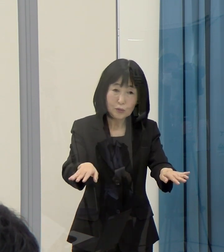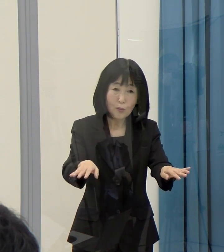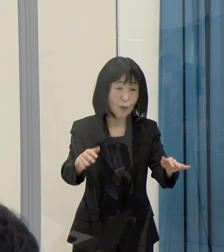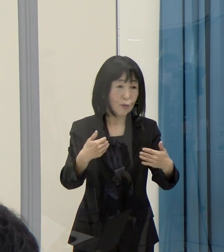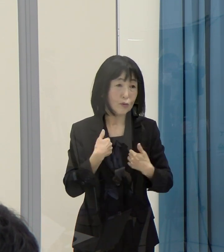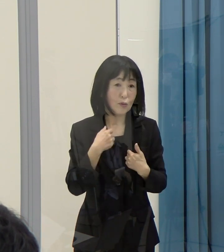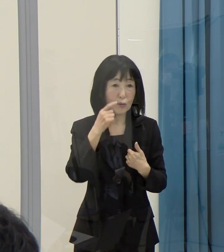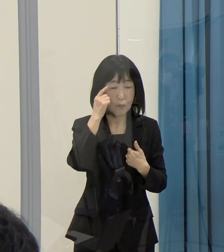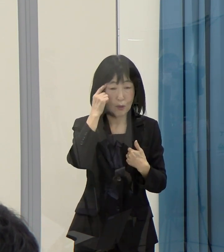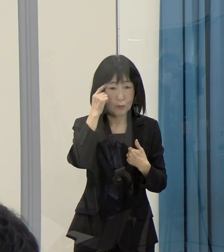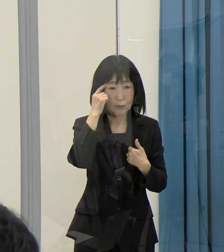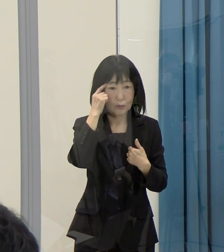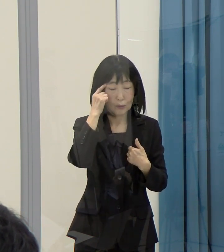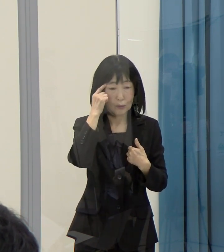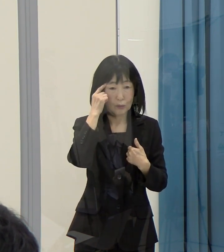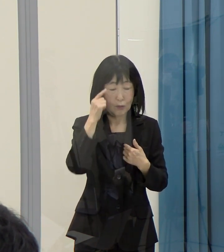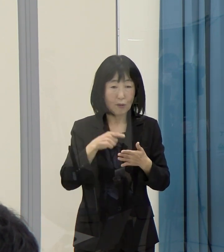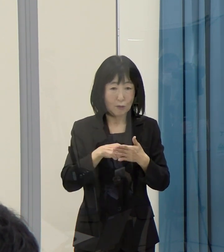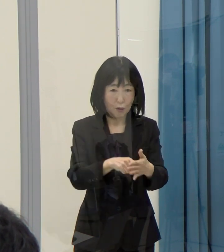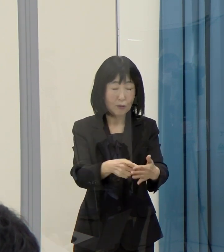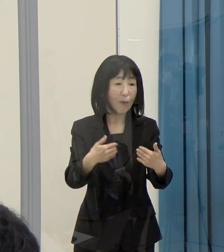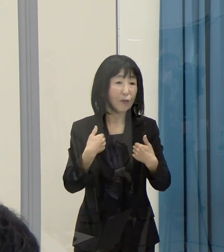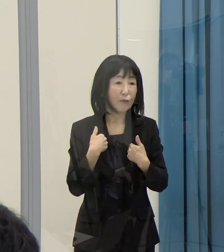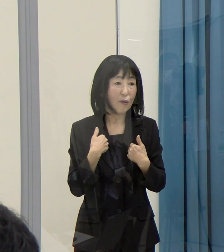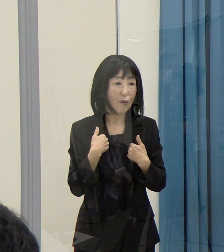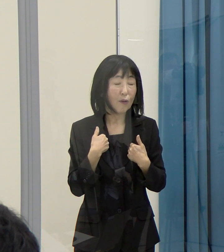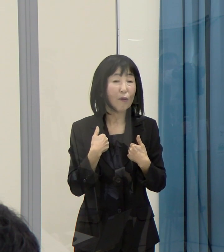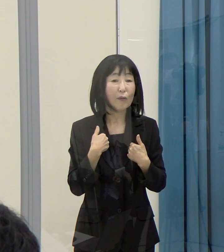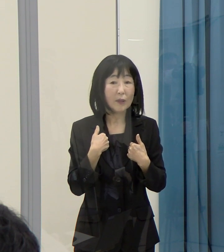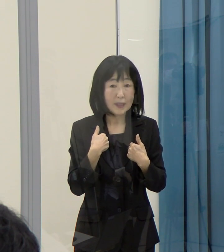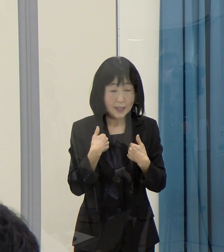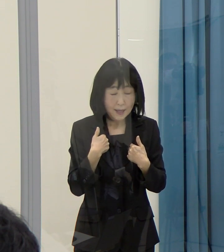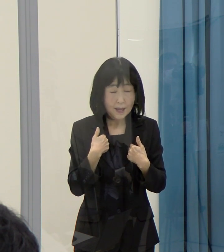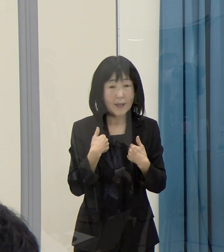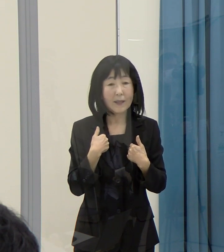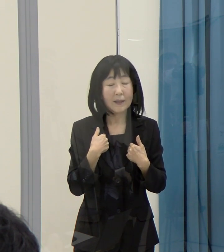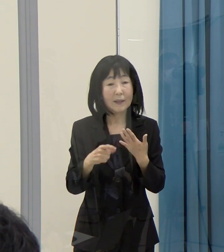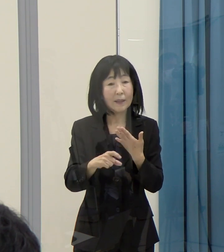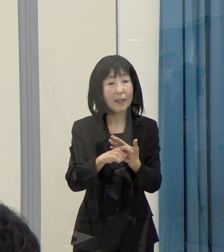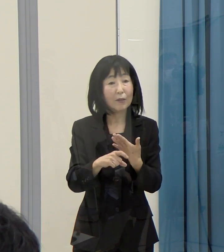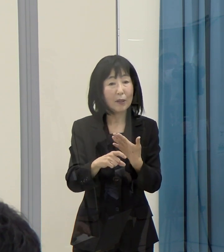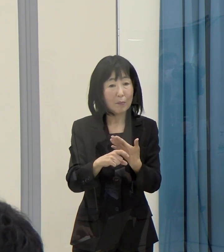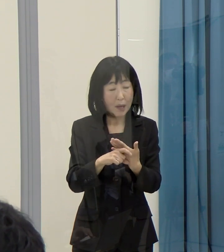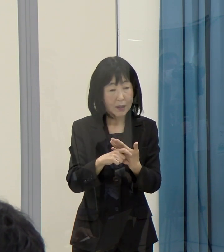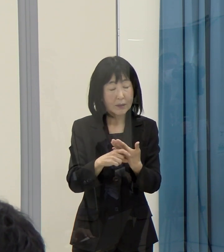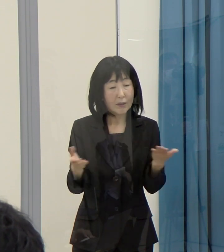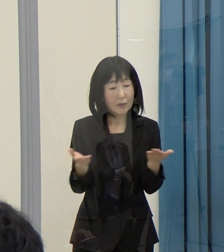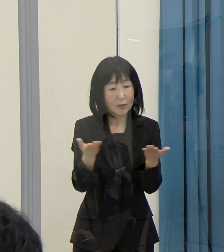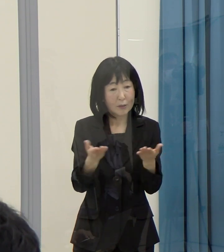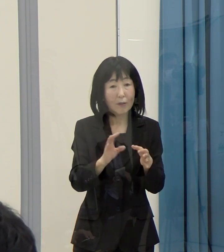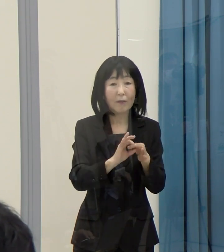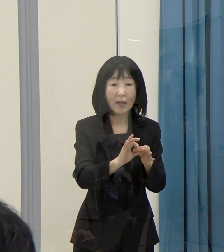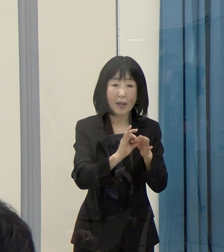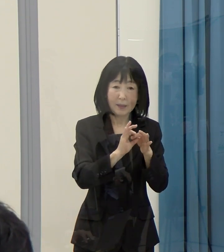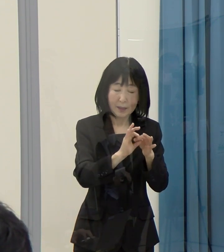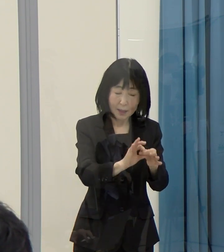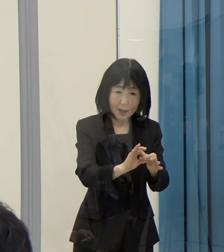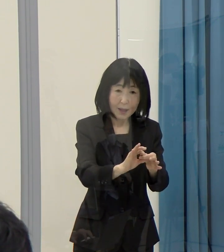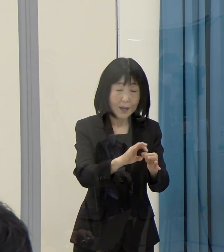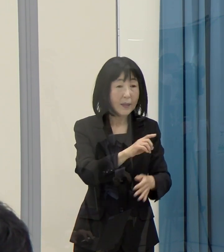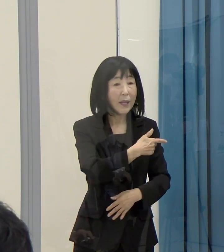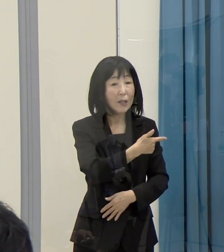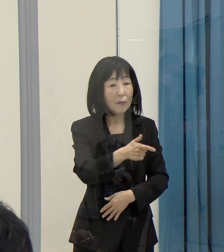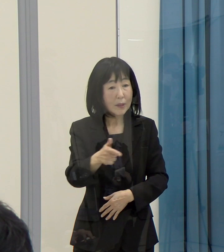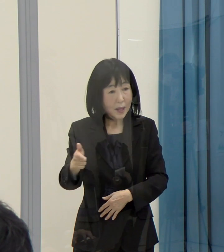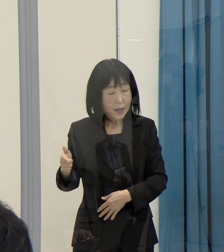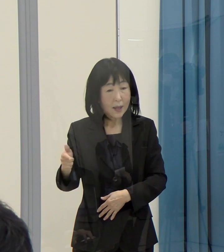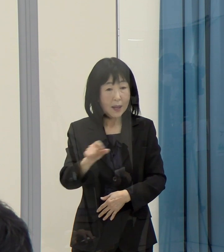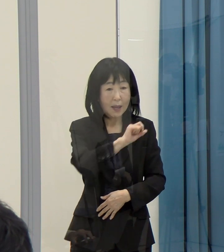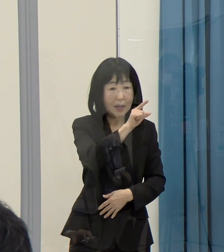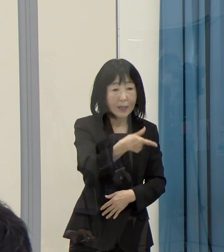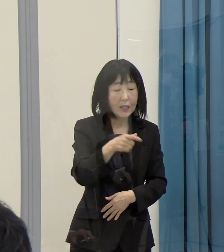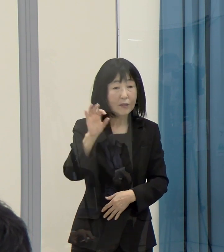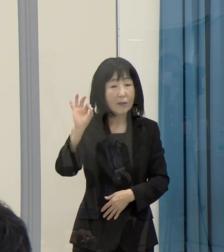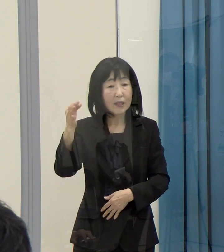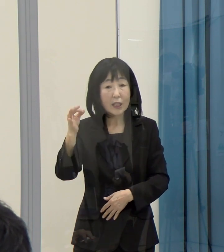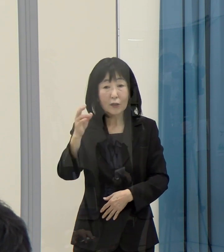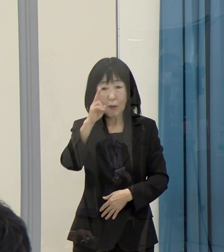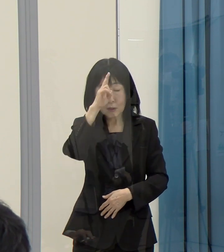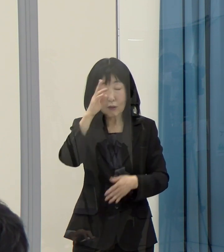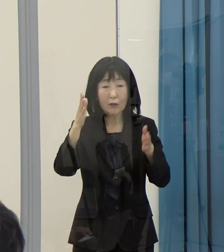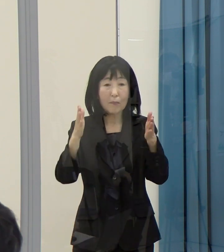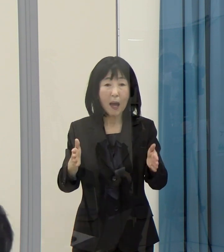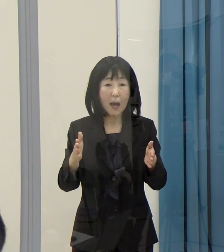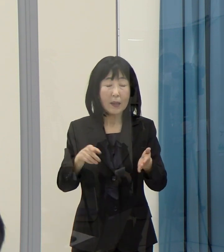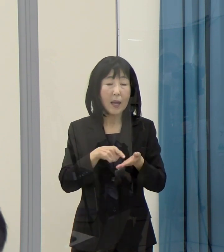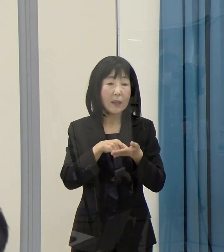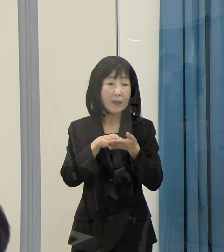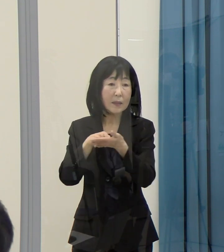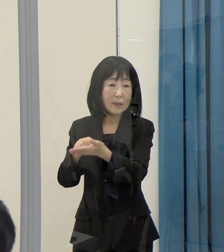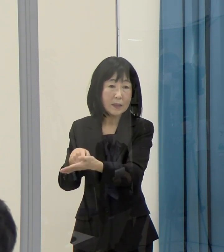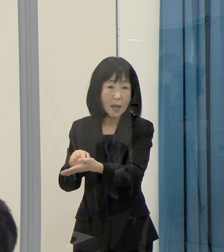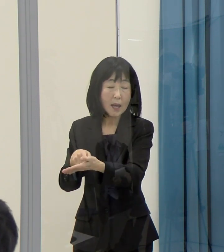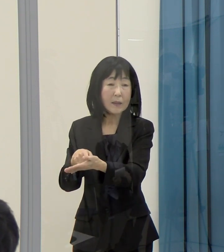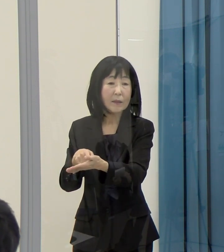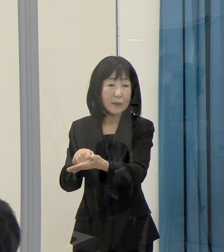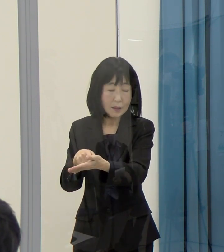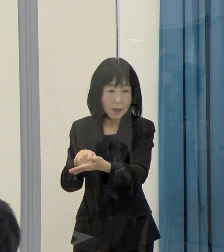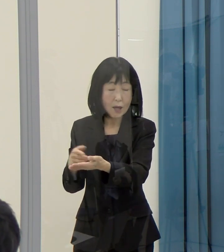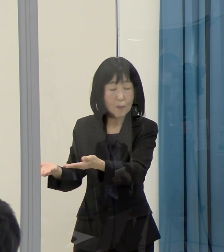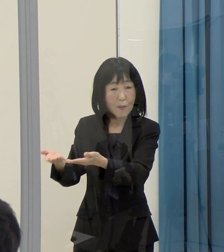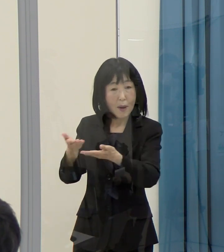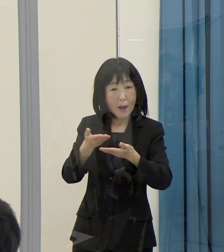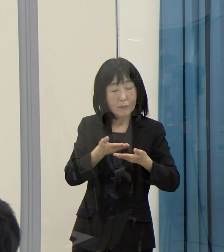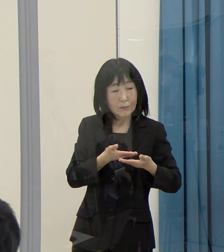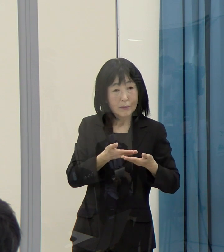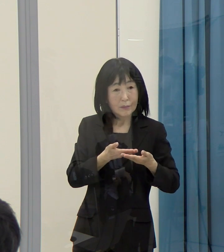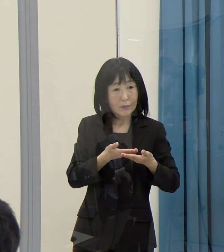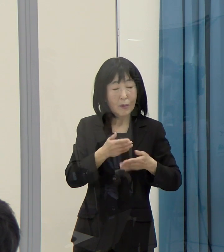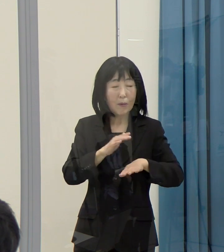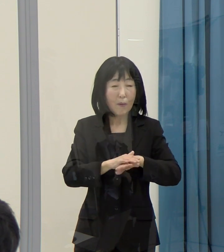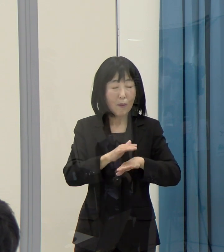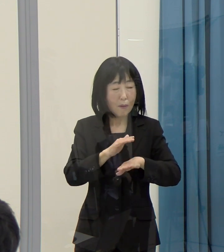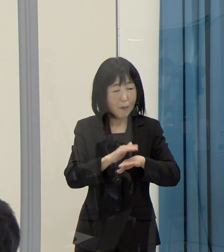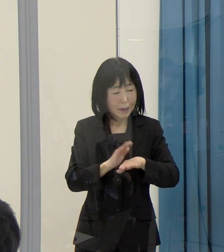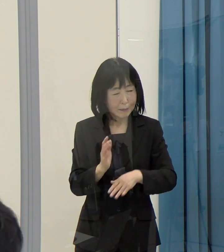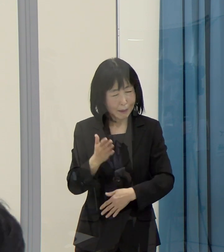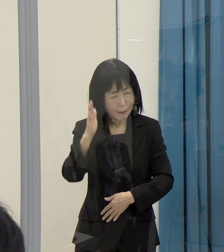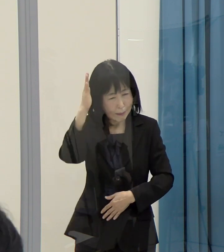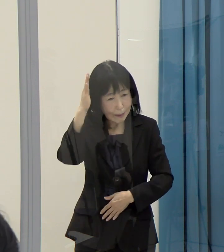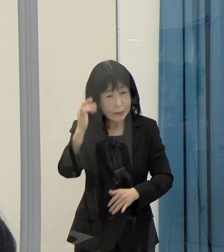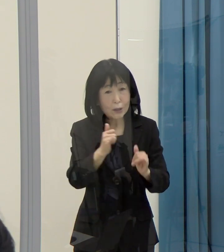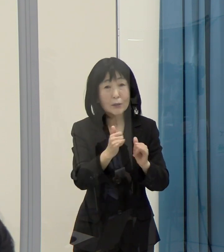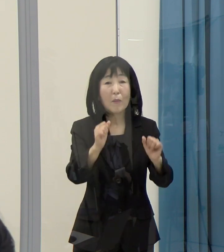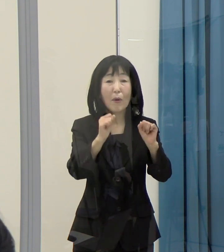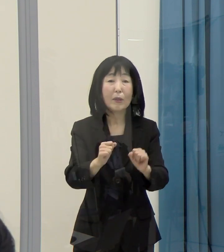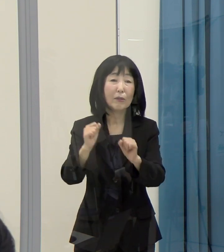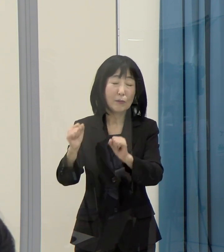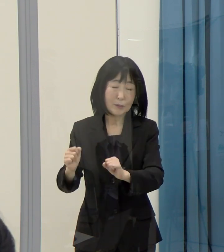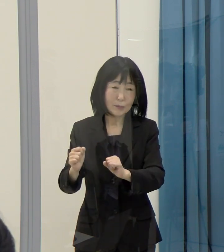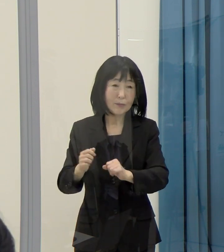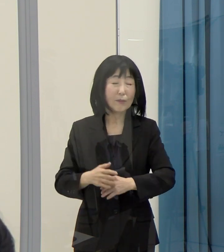しかし、お勤めなどもあって、平日とか昼間に申請や受け取りを行うことは、なかなか難しいという課題があると思っています。